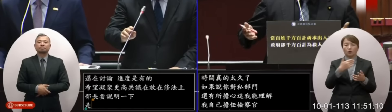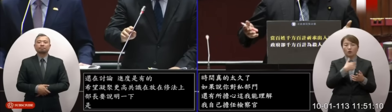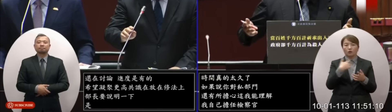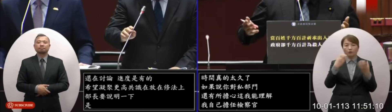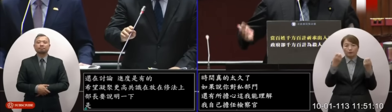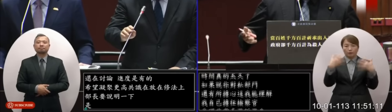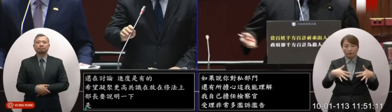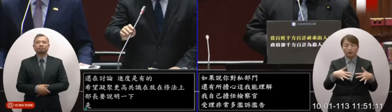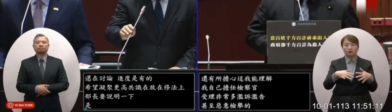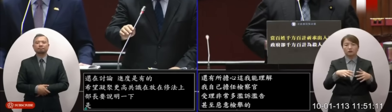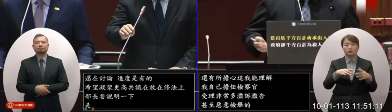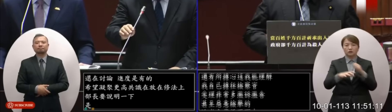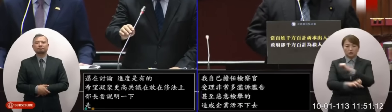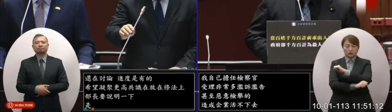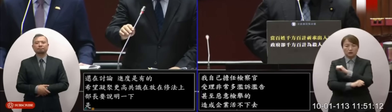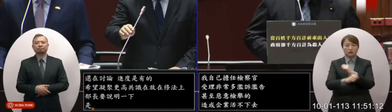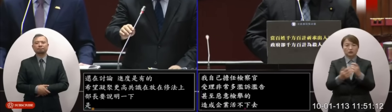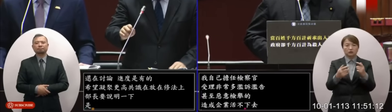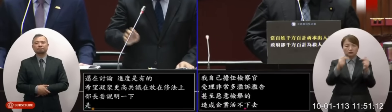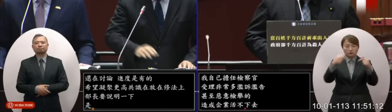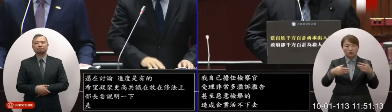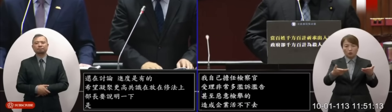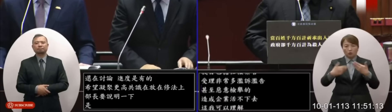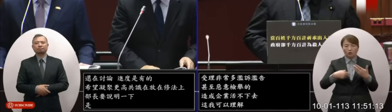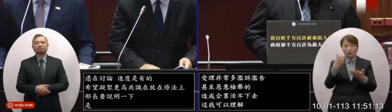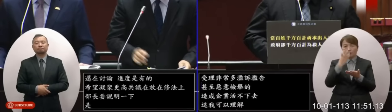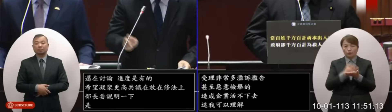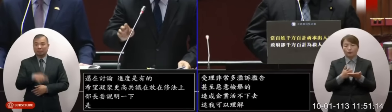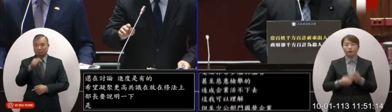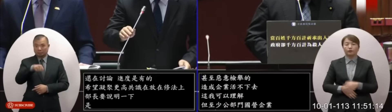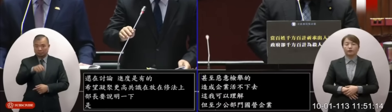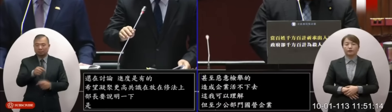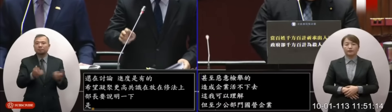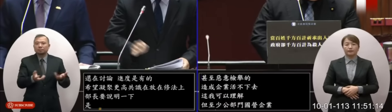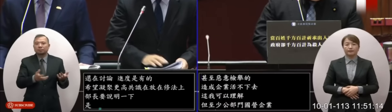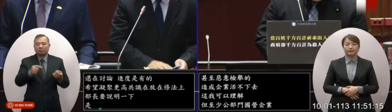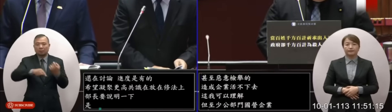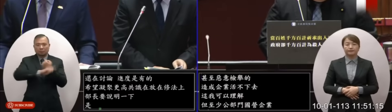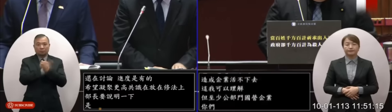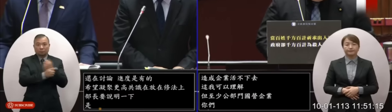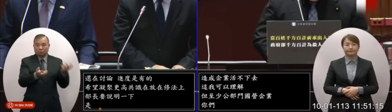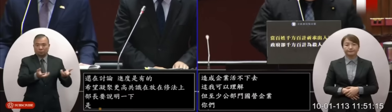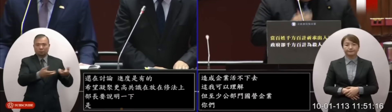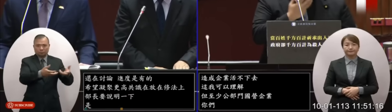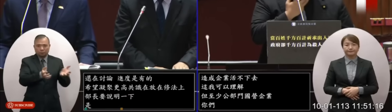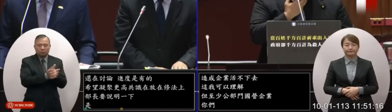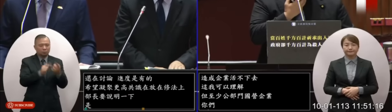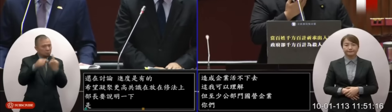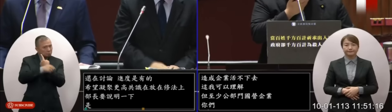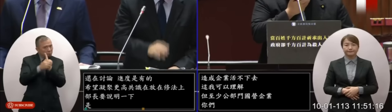是不是至少你們版本趕快送過來吧 這部分我們那個跑步已經演繹了 第15版